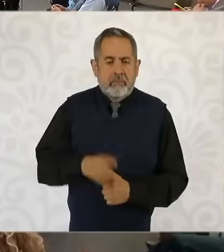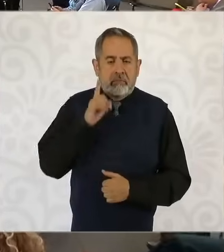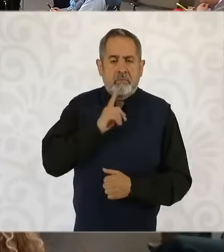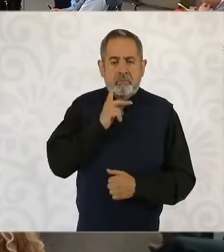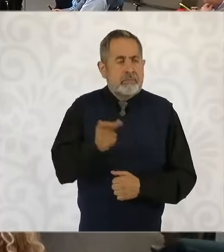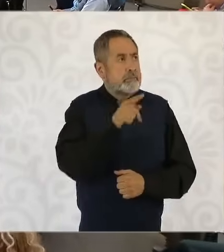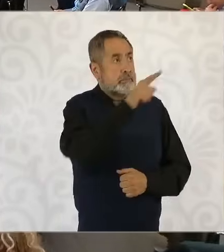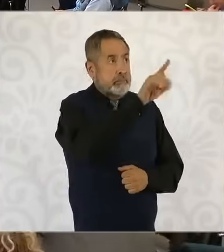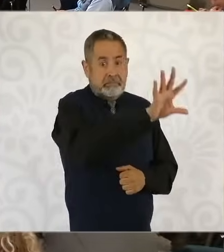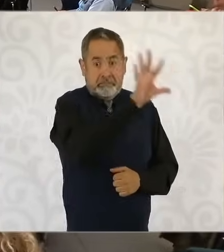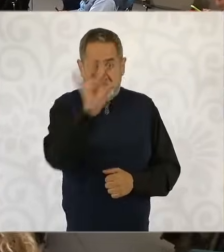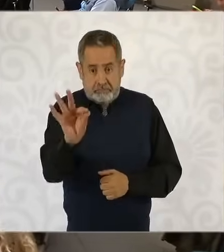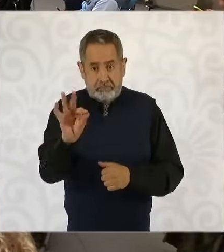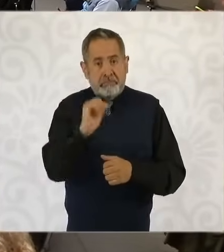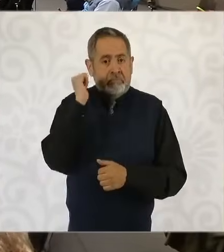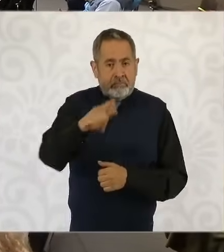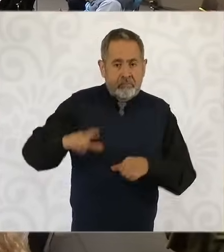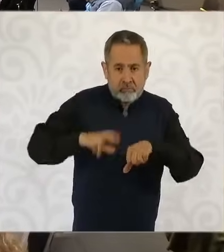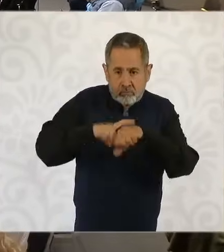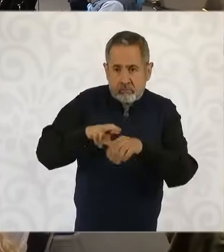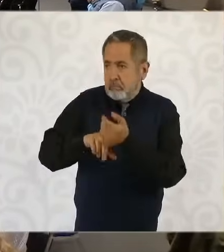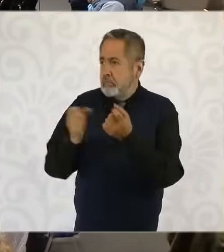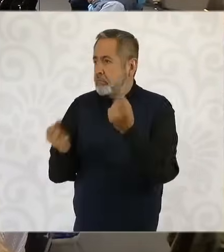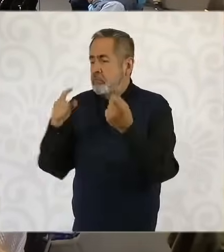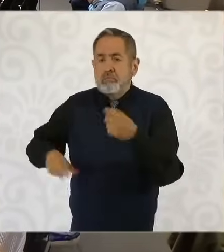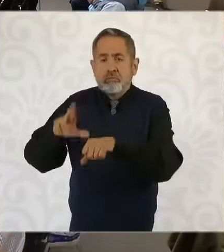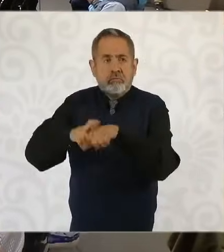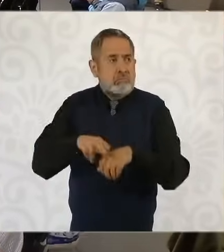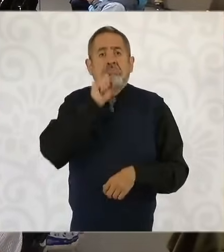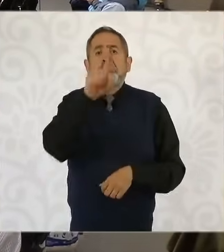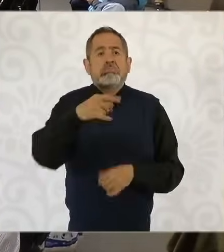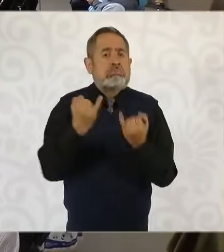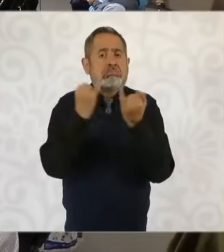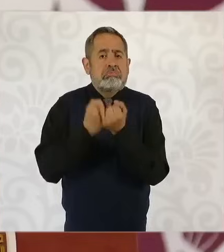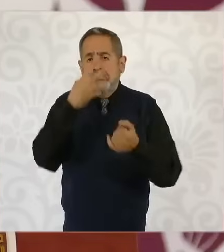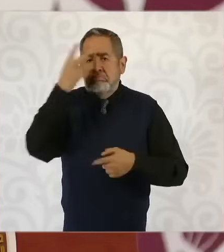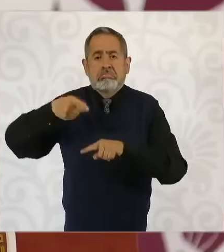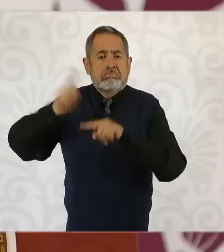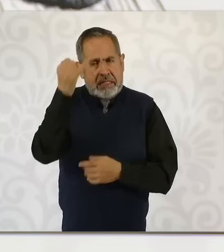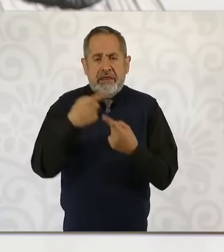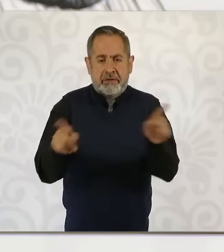han notificado funcionarios ni gobernadores que les hayan revocado su ninguno ha estado ninguno